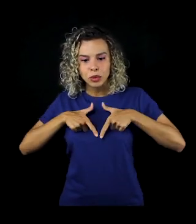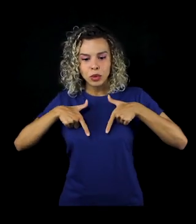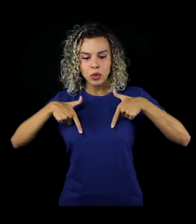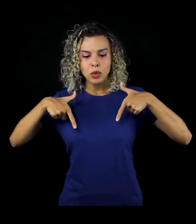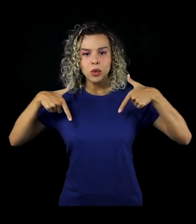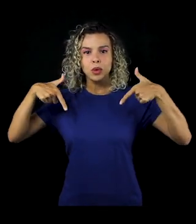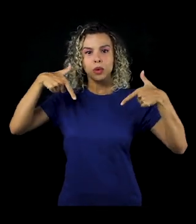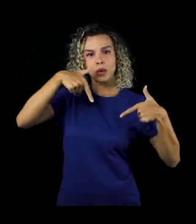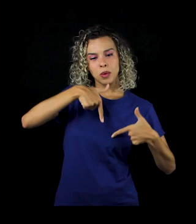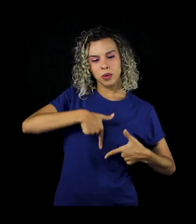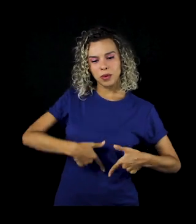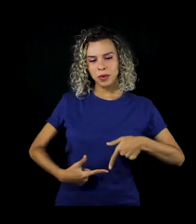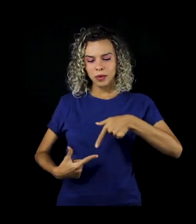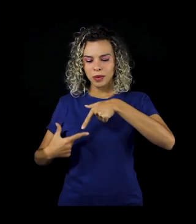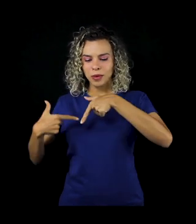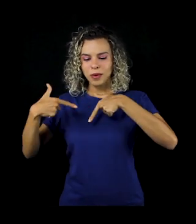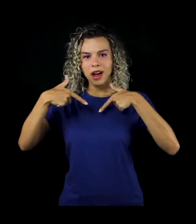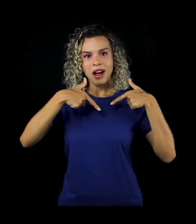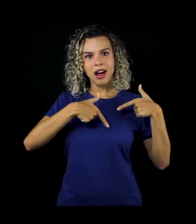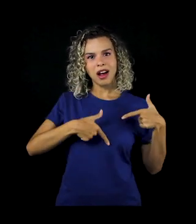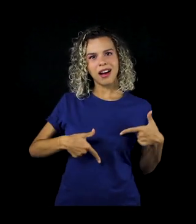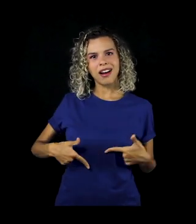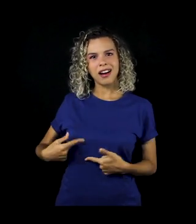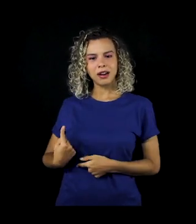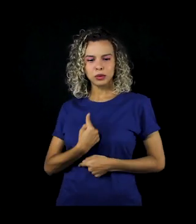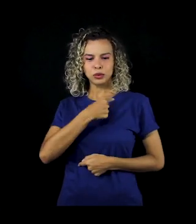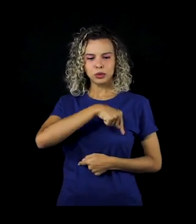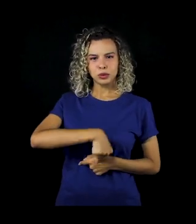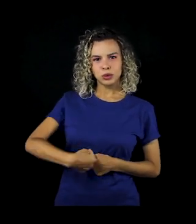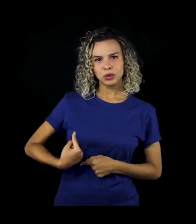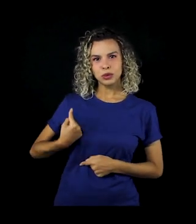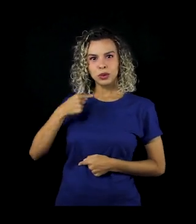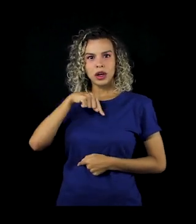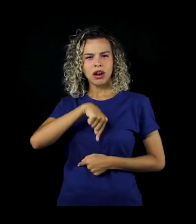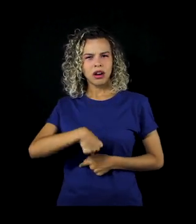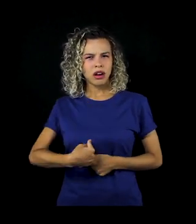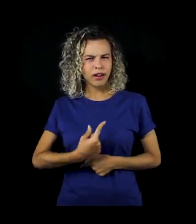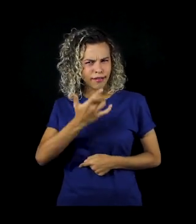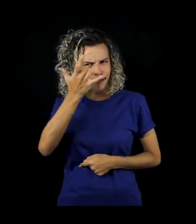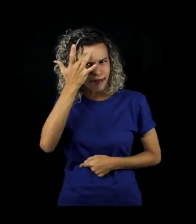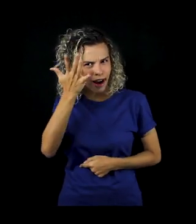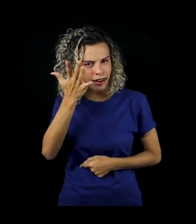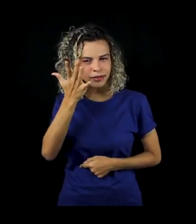passeasse, viajasse pelo nosso corpo. Parece fácil, mas não é.